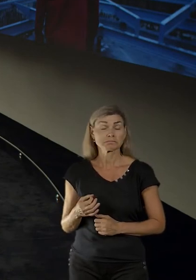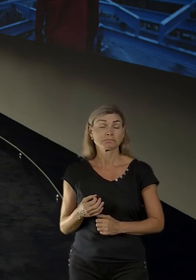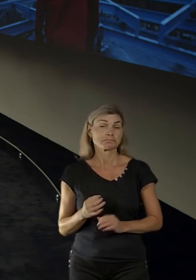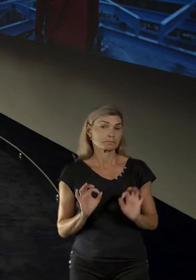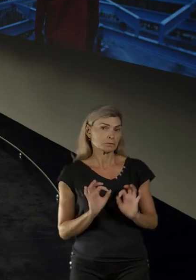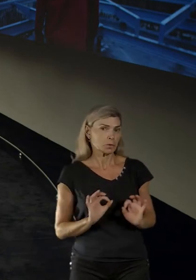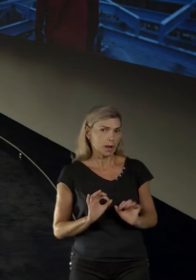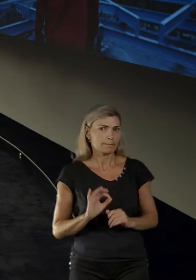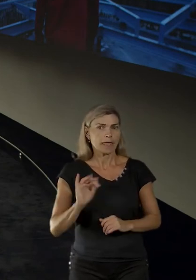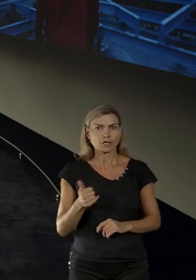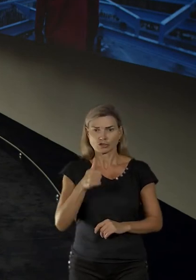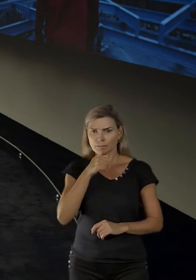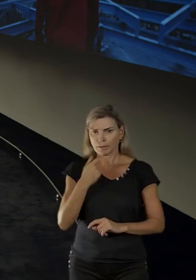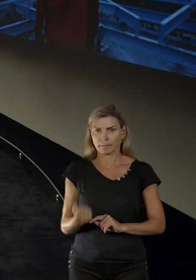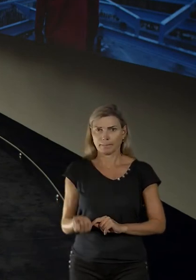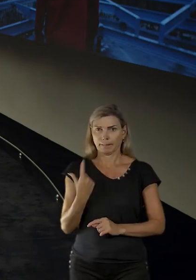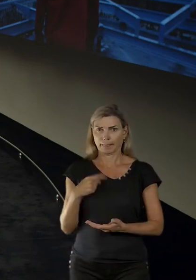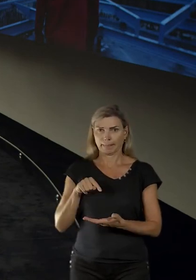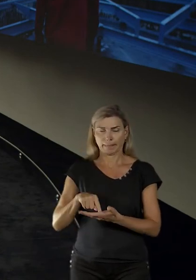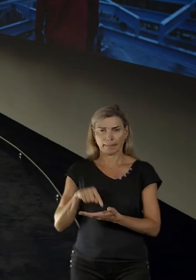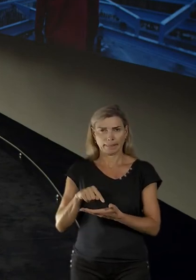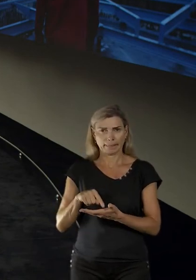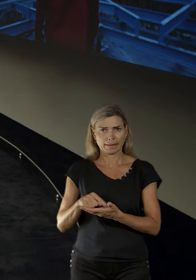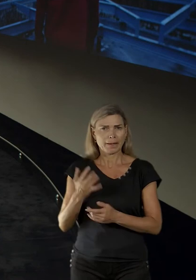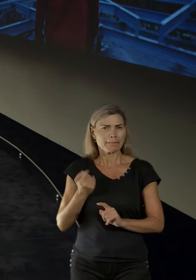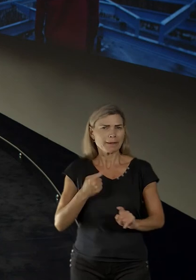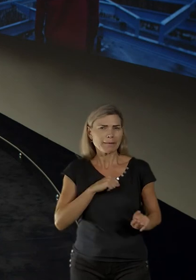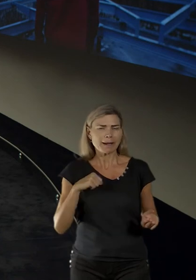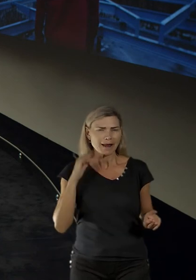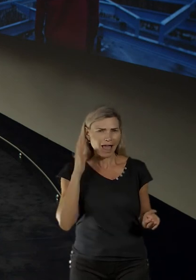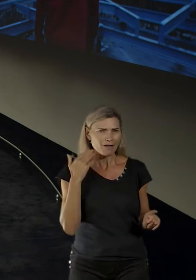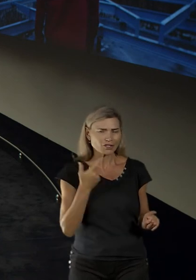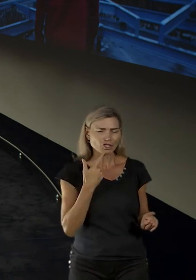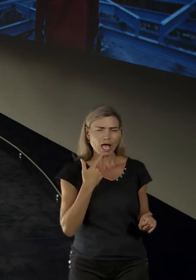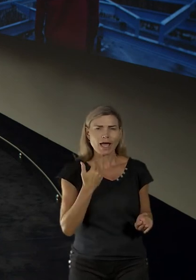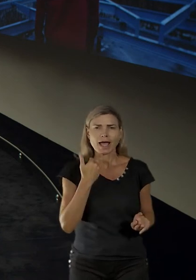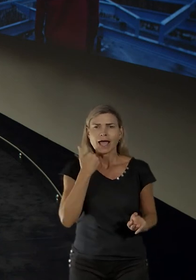Ještě tady je jeden dotaz, který směřuje k tomu, co jste zmiňoval vy, pane Hlaváčku, že tam nejsou výškové budovy na nákladovém nádraží.